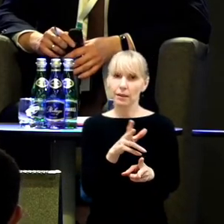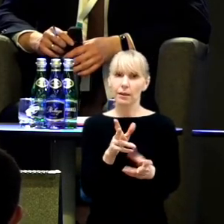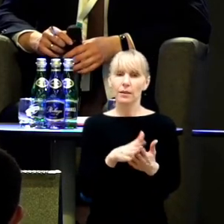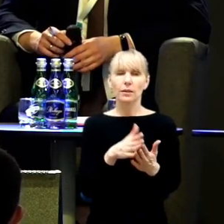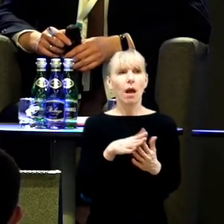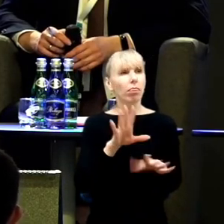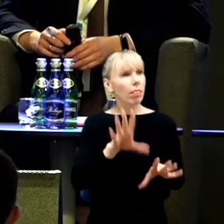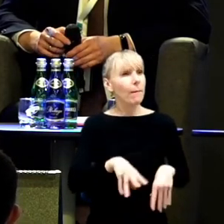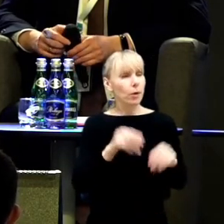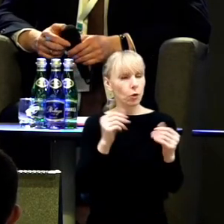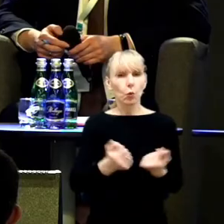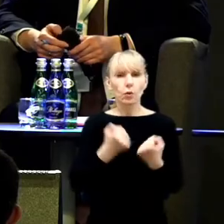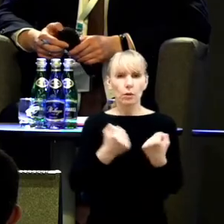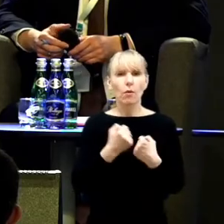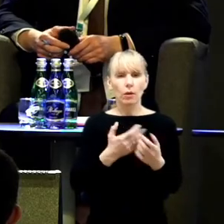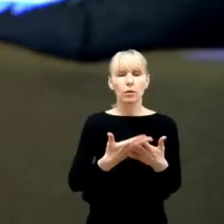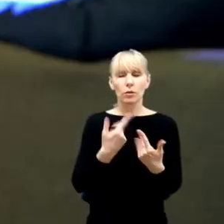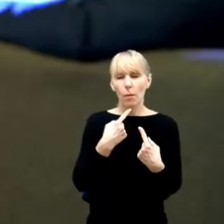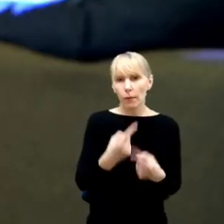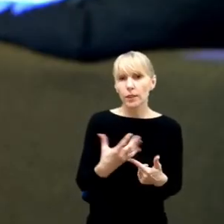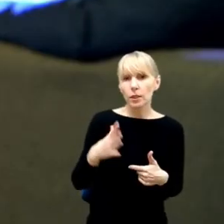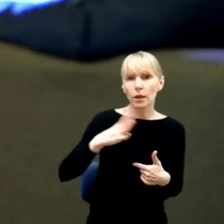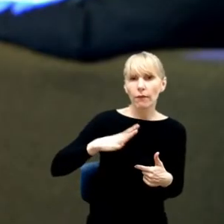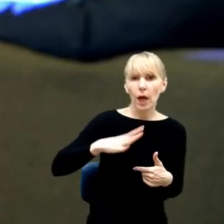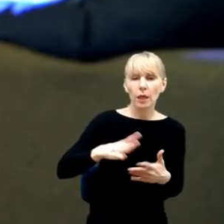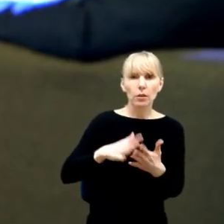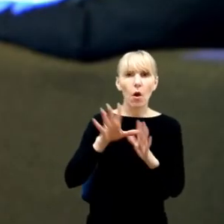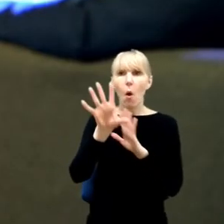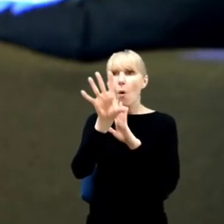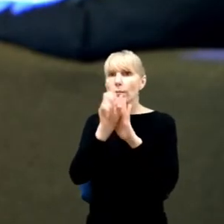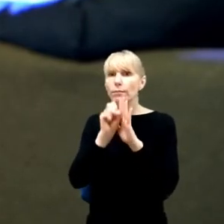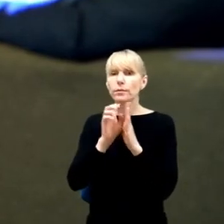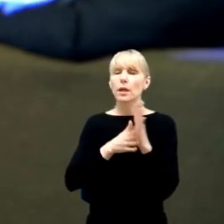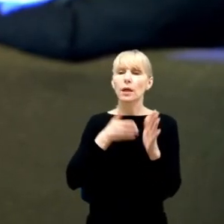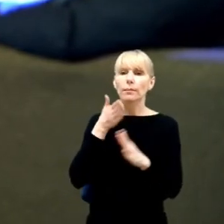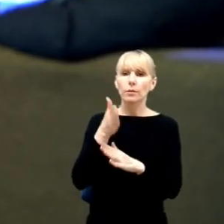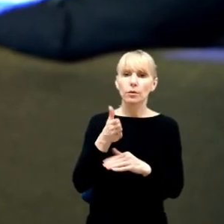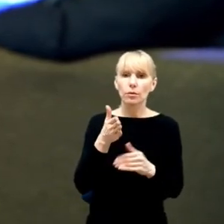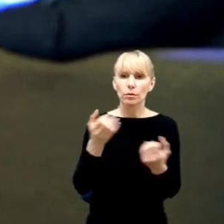że warto by zasięgnąć informacji naszych przyszłych najemców, poznać ich preferencje, dlatego też